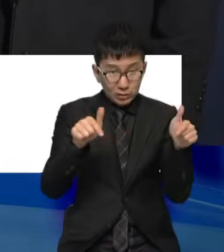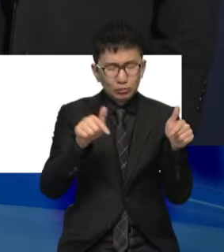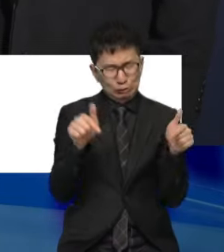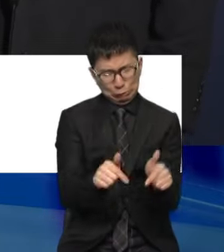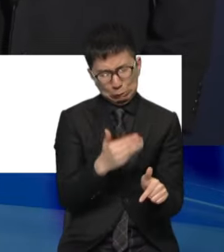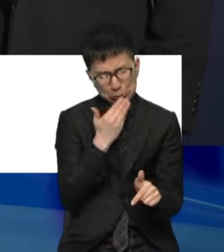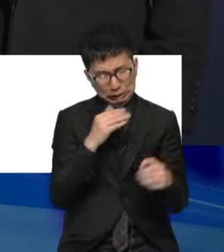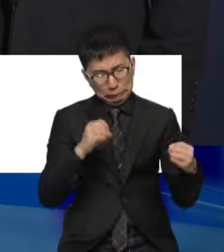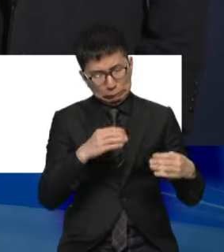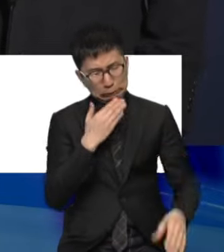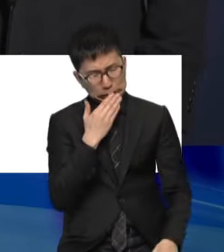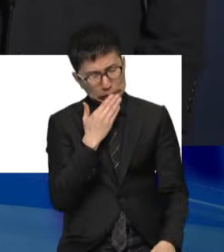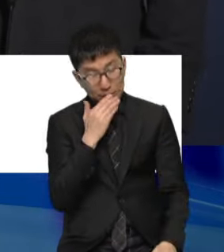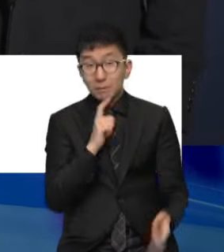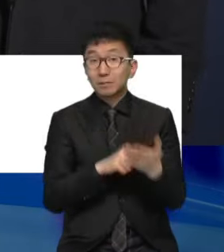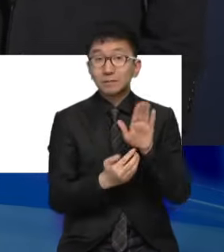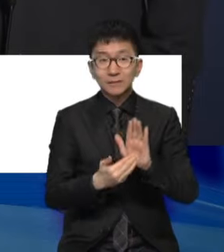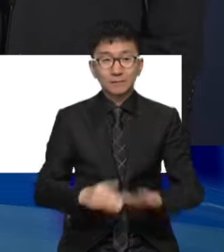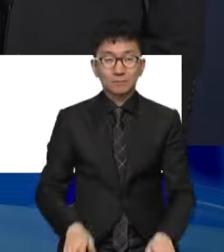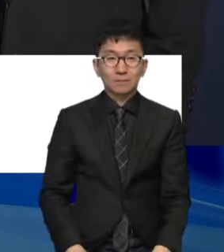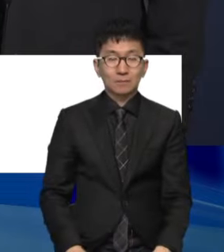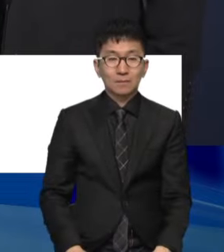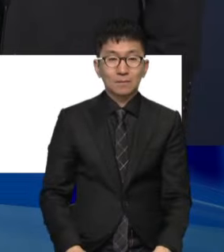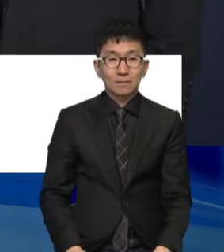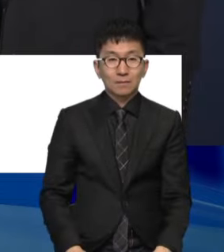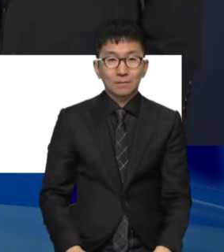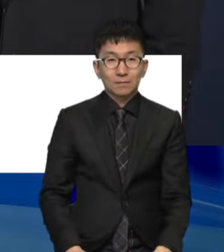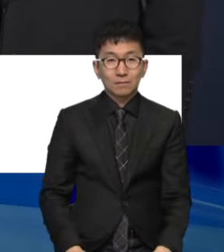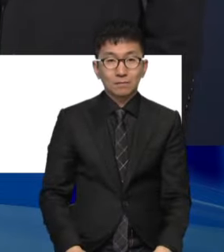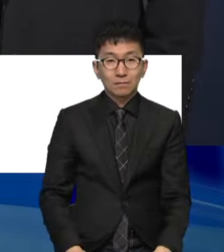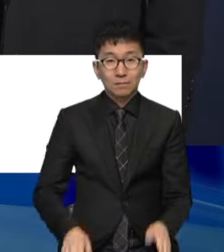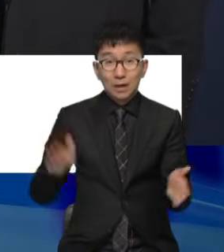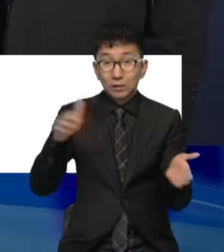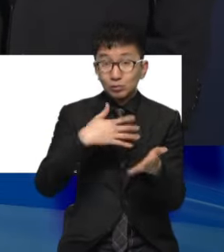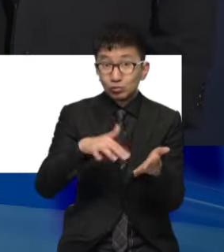고수하던 기조 변화가 감지되고 있습니다. 특히 의대 정원 문제는 물러서서는 안